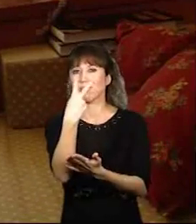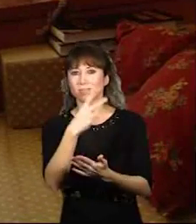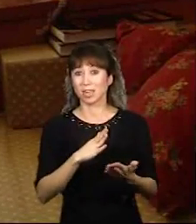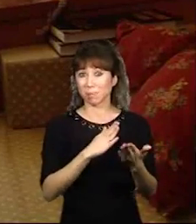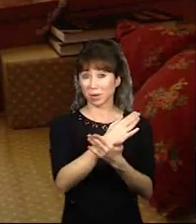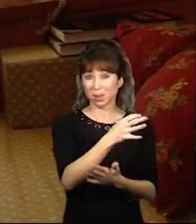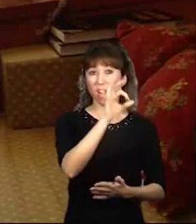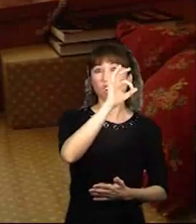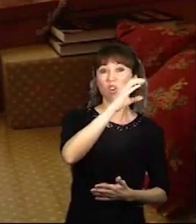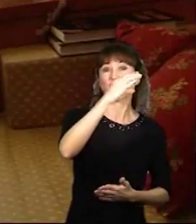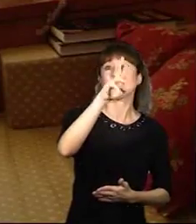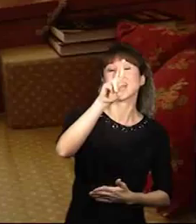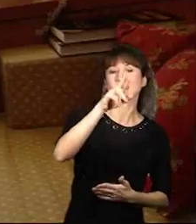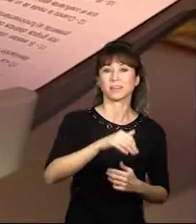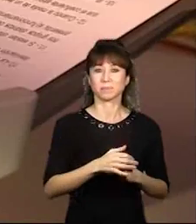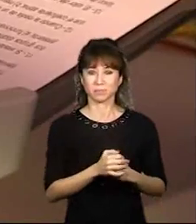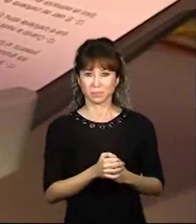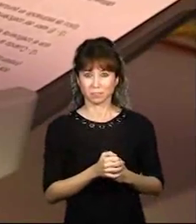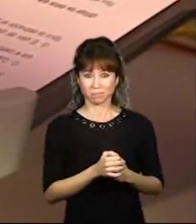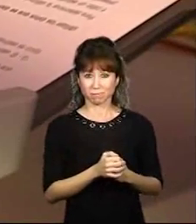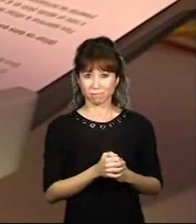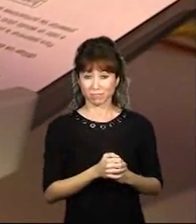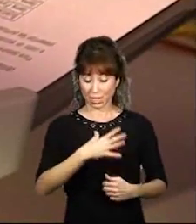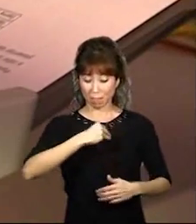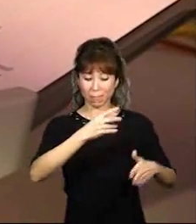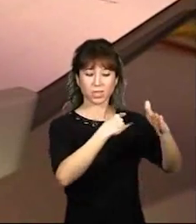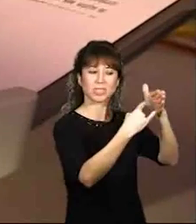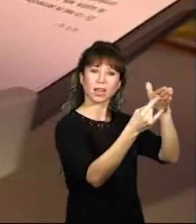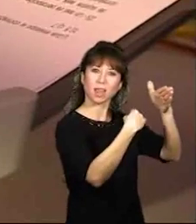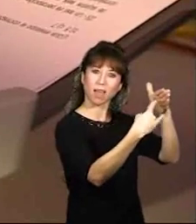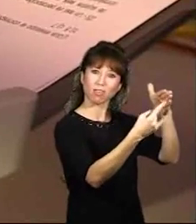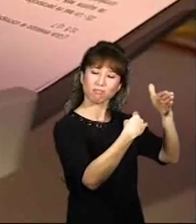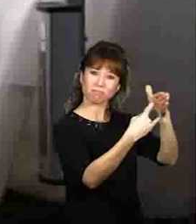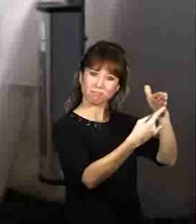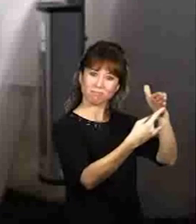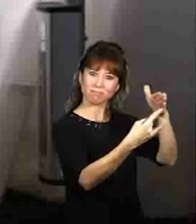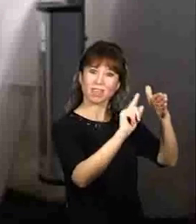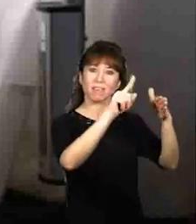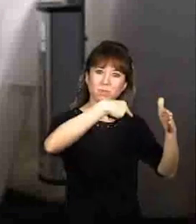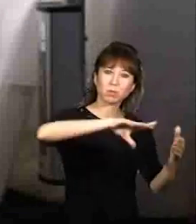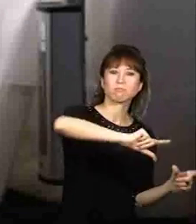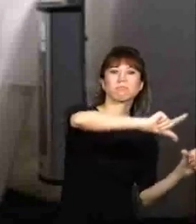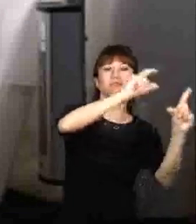un OCR que consiste en scaneado del papel (SINTETIZADOR) 064, c 020…